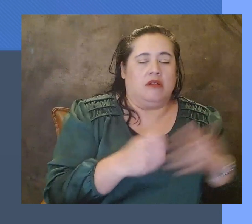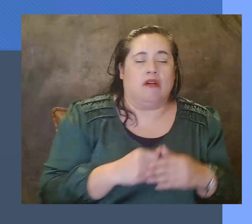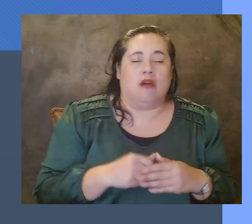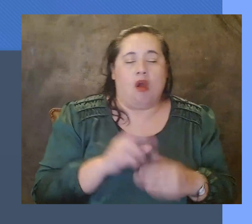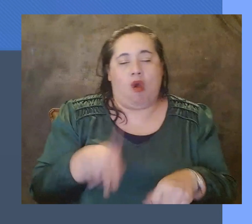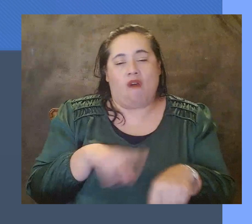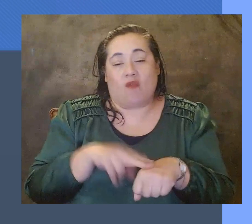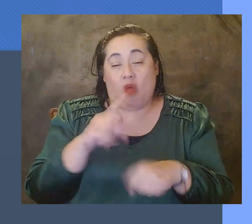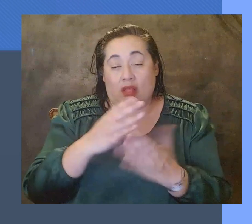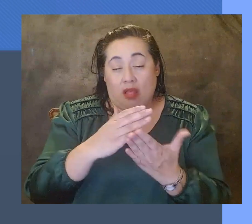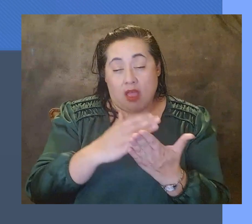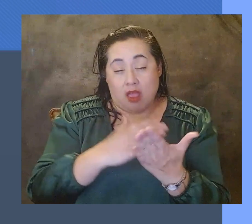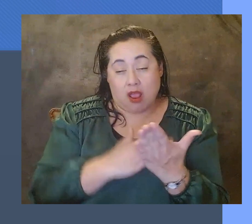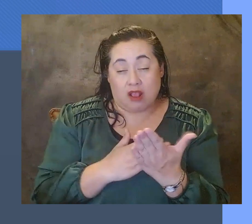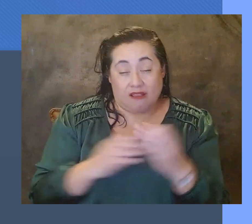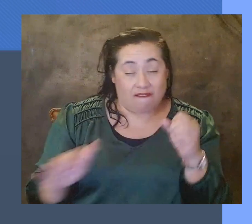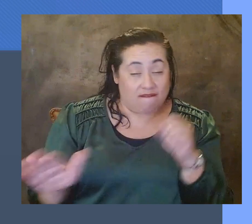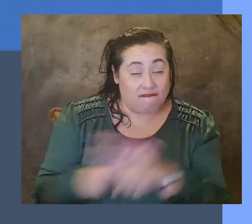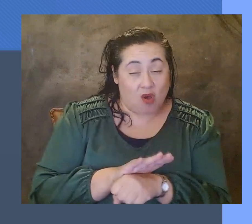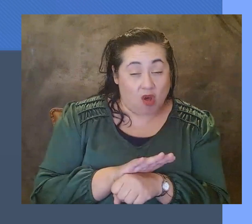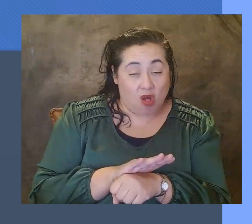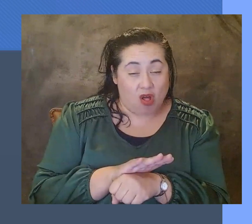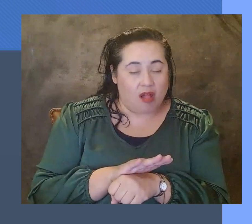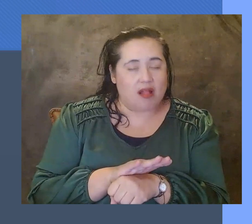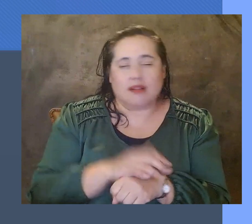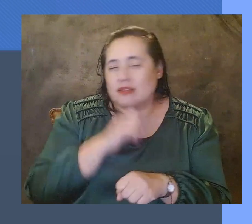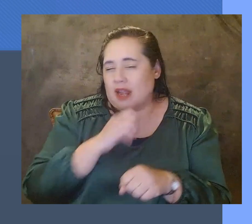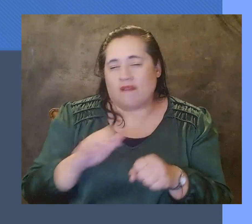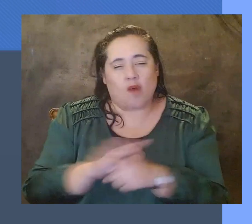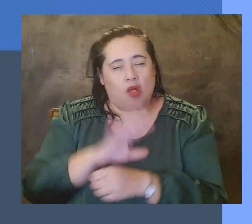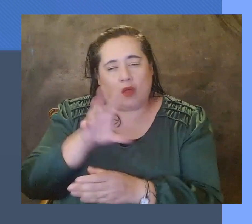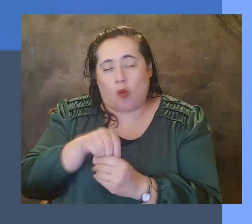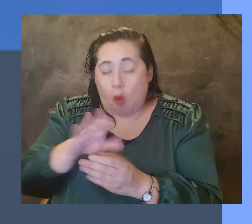Claro está lista no era completamente inclusiva de ...